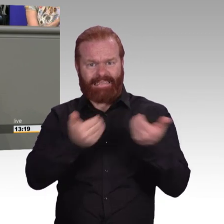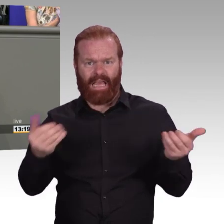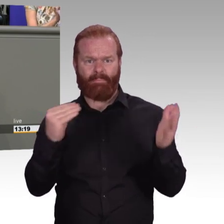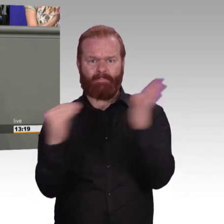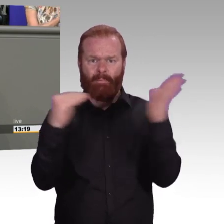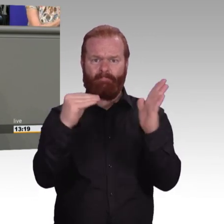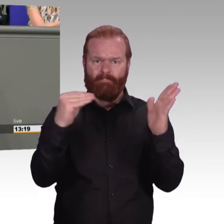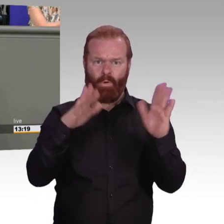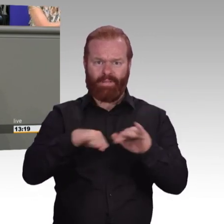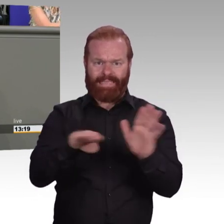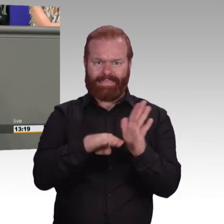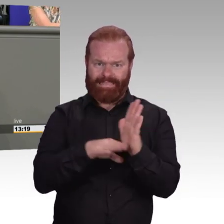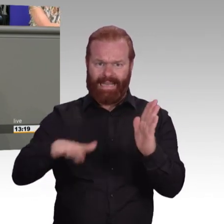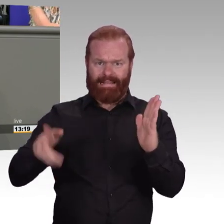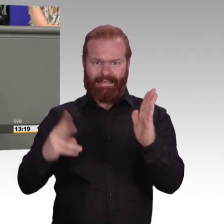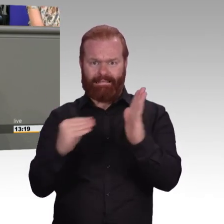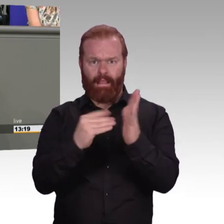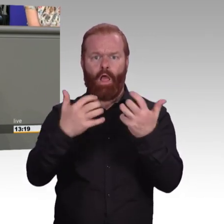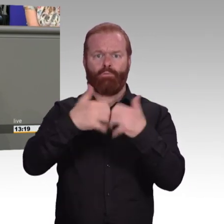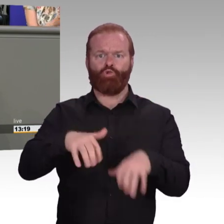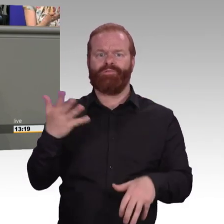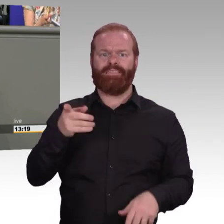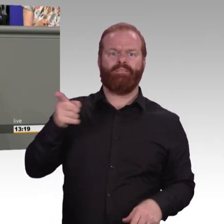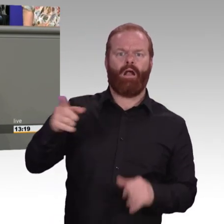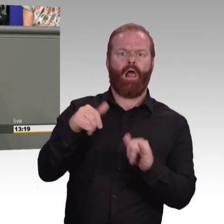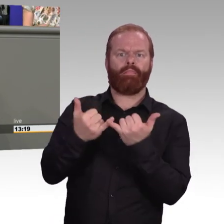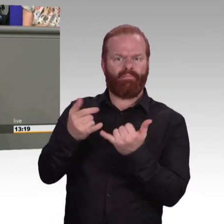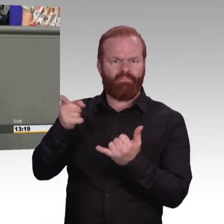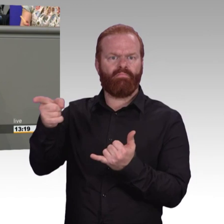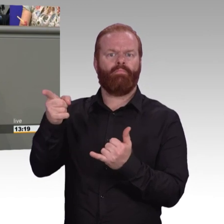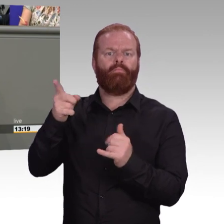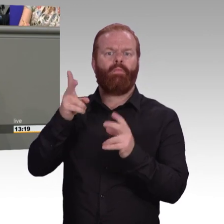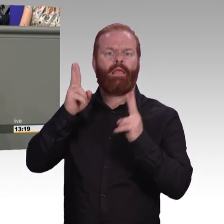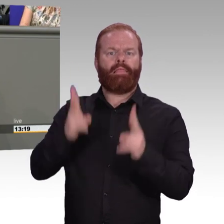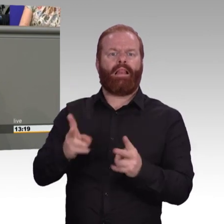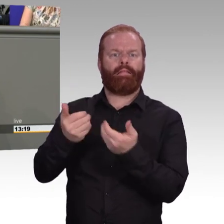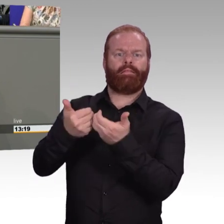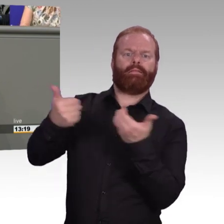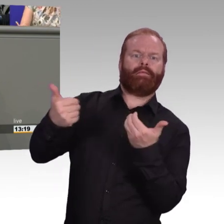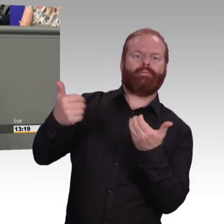Genau aus diesem Grund fordert die AfD eine kinderfreundliche Gesellschaft als Staatsziel ins Grundgesetz aufzunehmen.